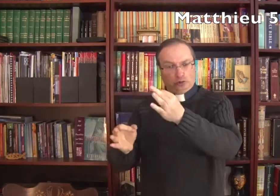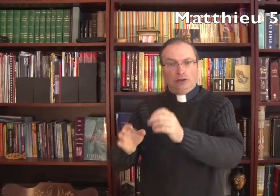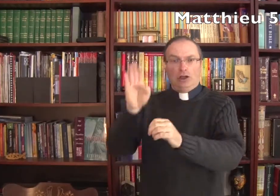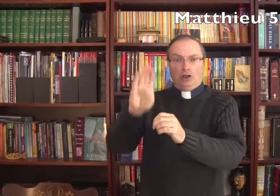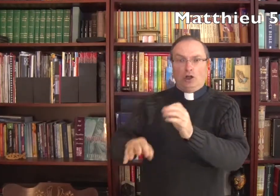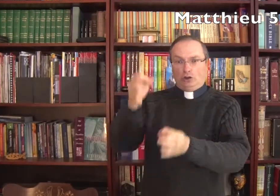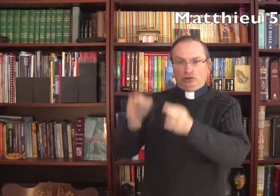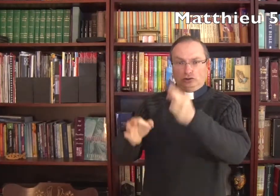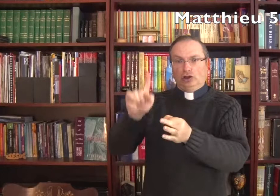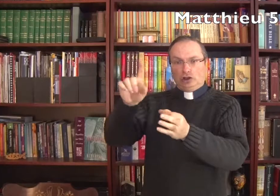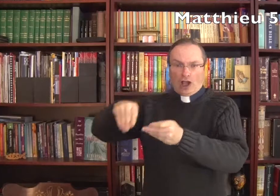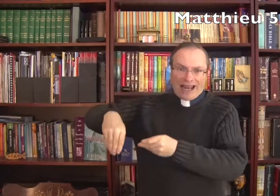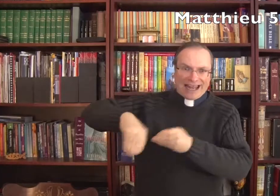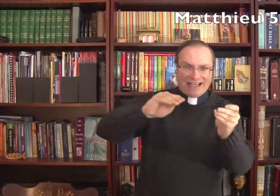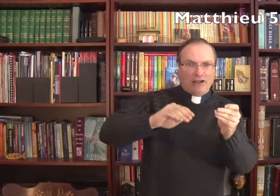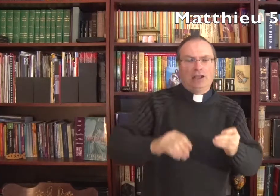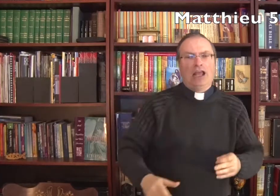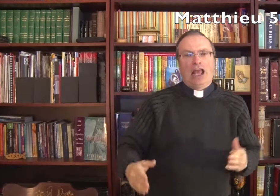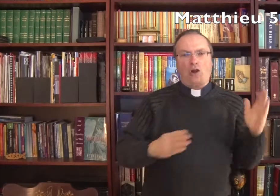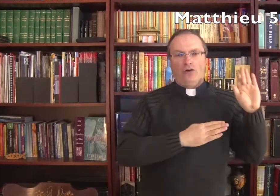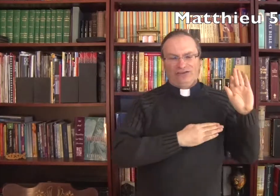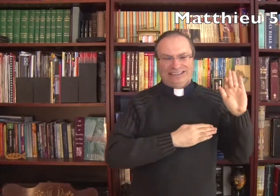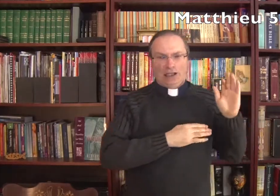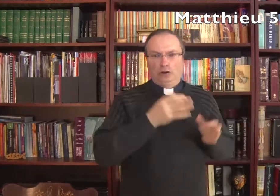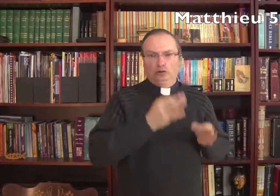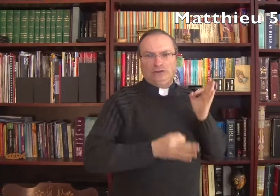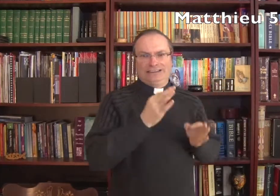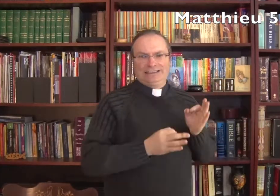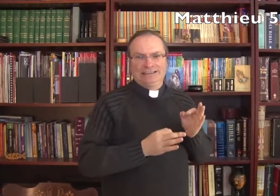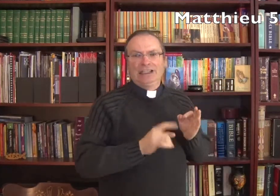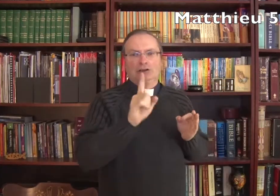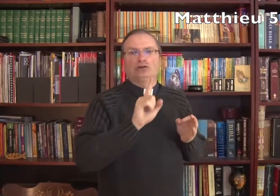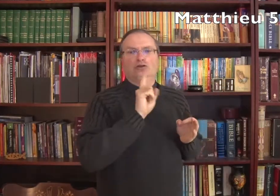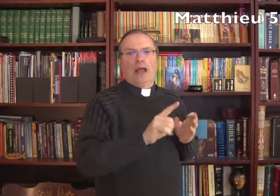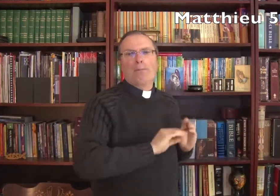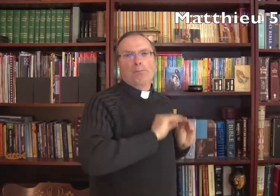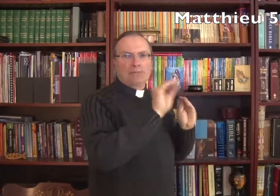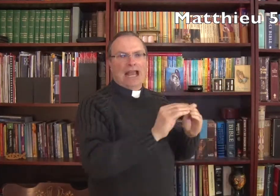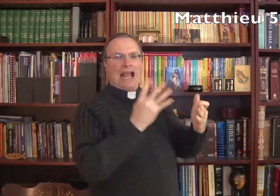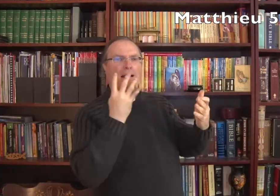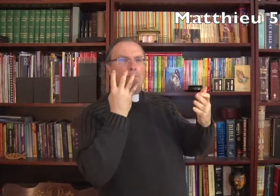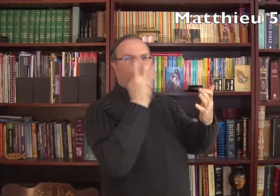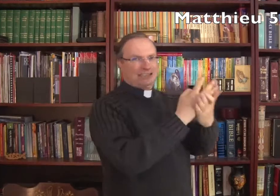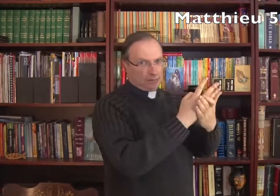que le juge ne te livre à l’officier de justice et que tu ne sois mis en prison.